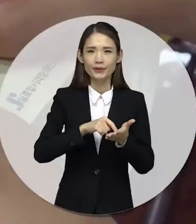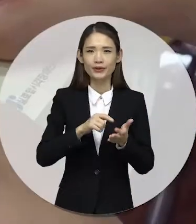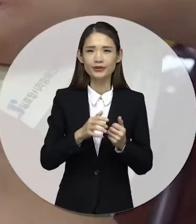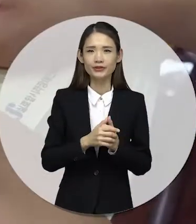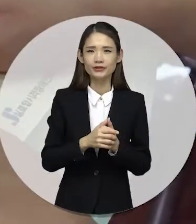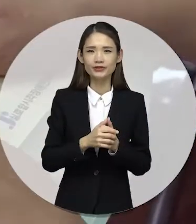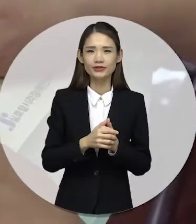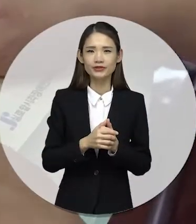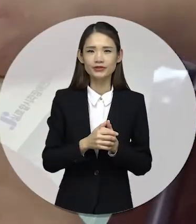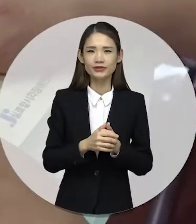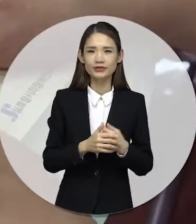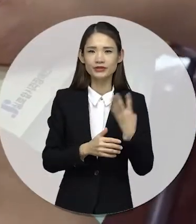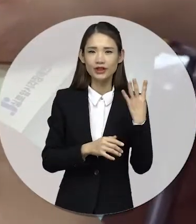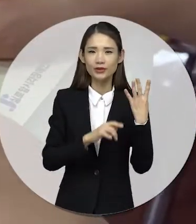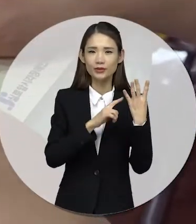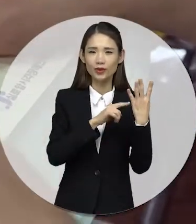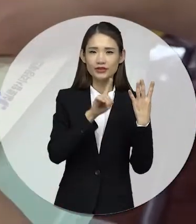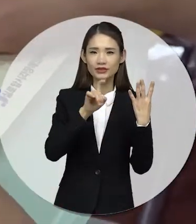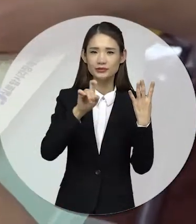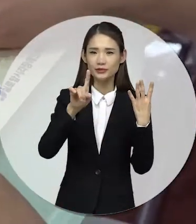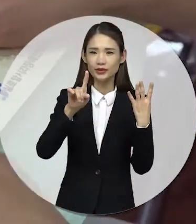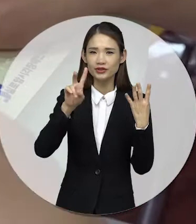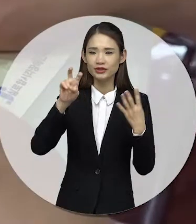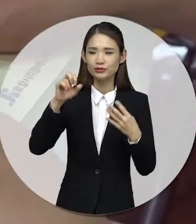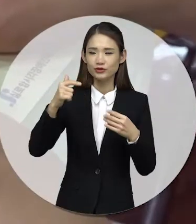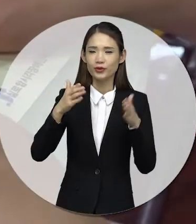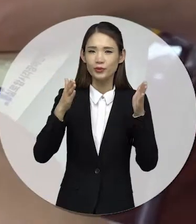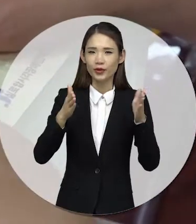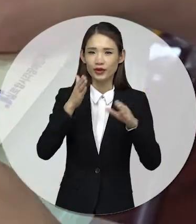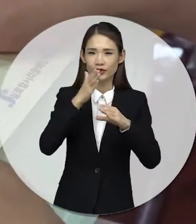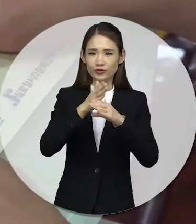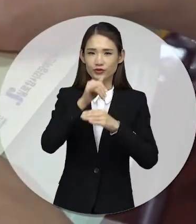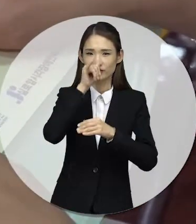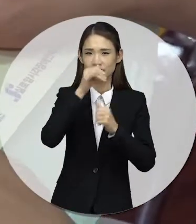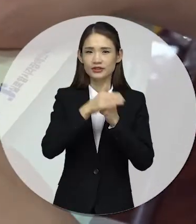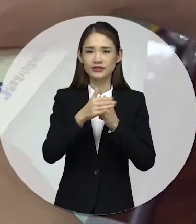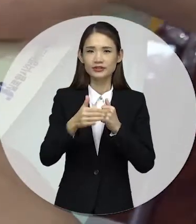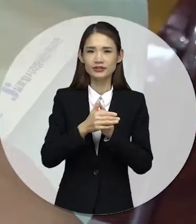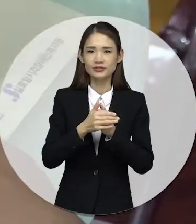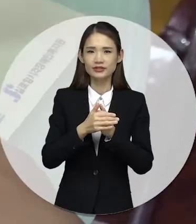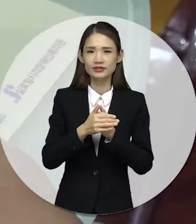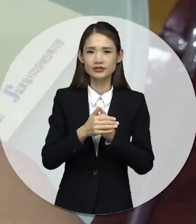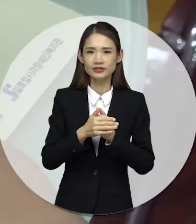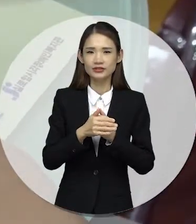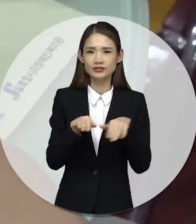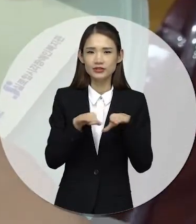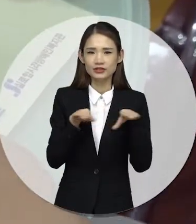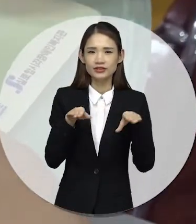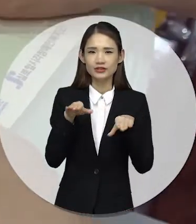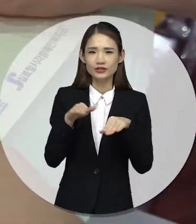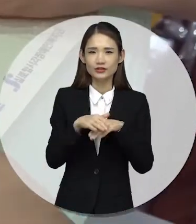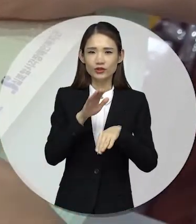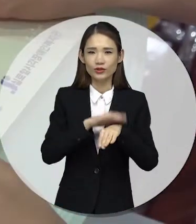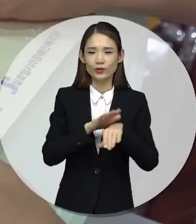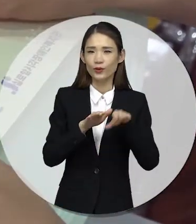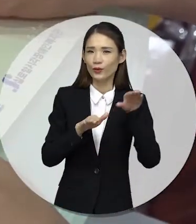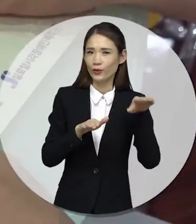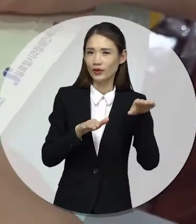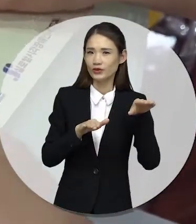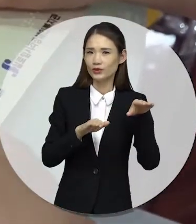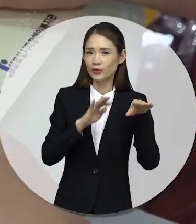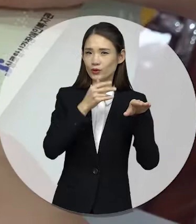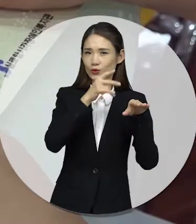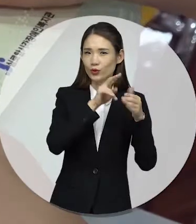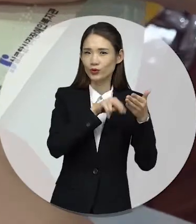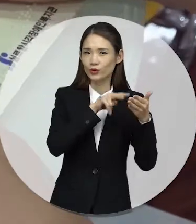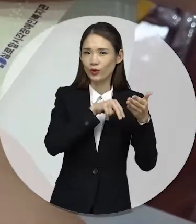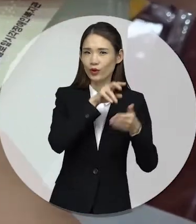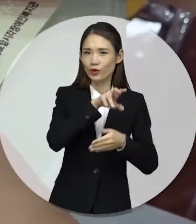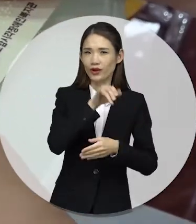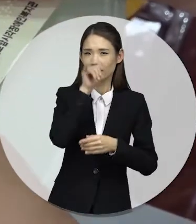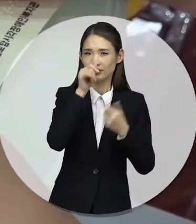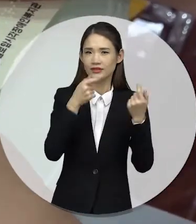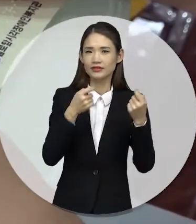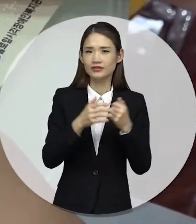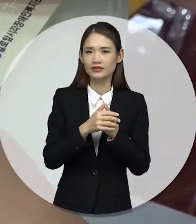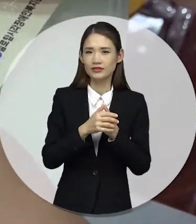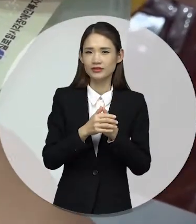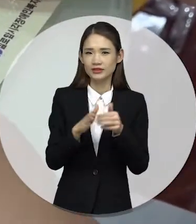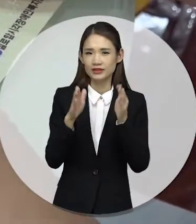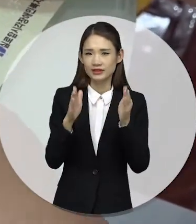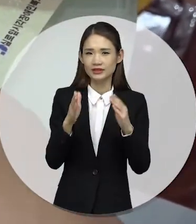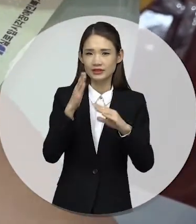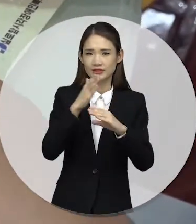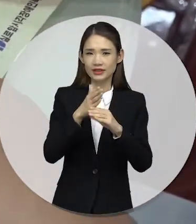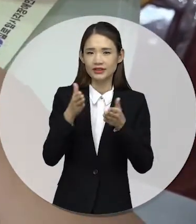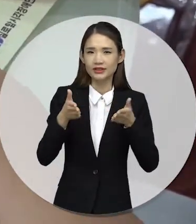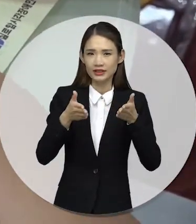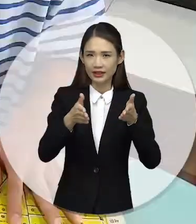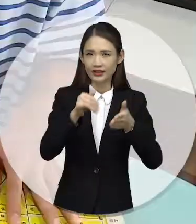김한솔 : 4번이 11번하고 26번 사이에 있으니까 바로 옆, 4번 우리 기준으로 왼쪽이 도서관인 것 같아. 그리고 그사이에 길이 있는 것 같아.